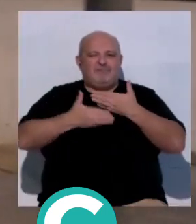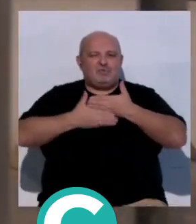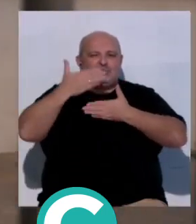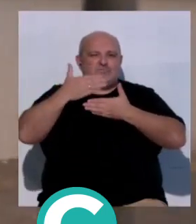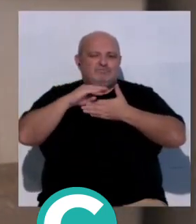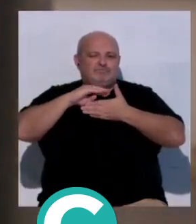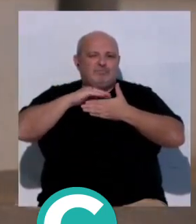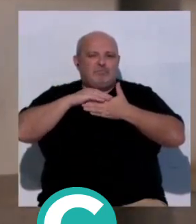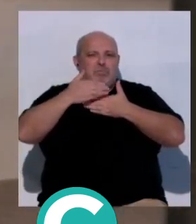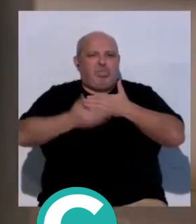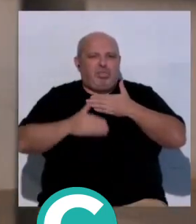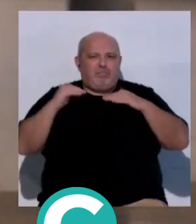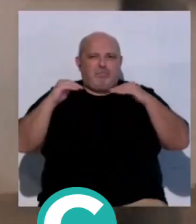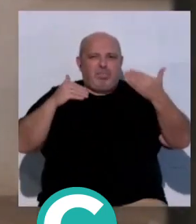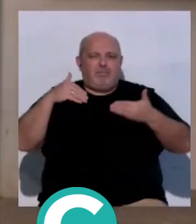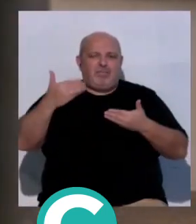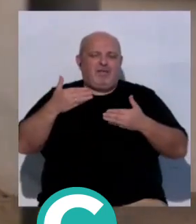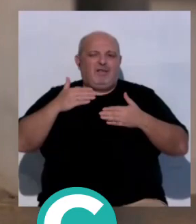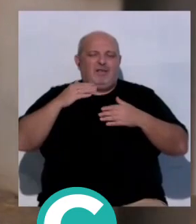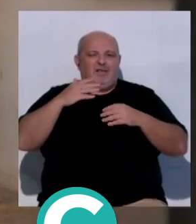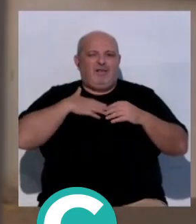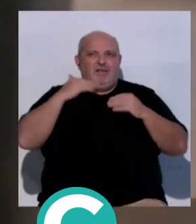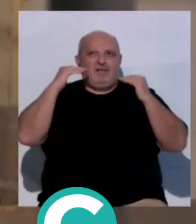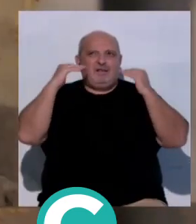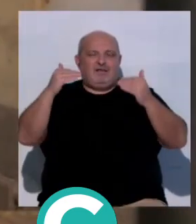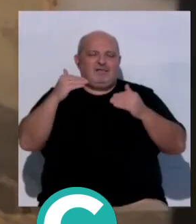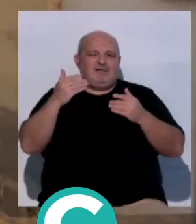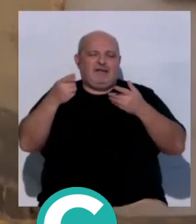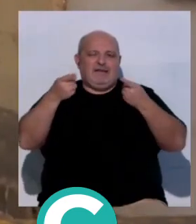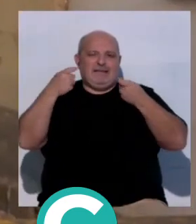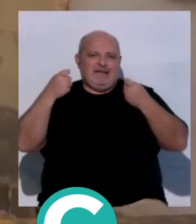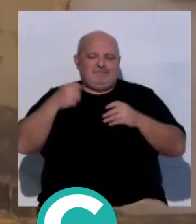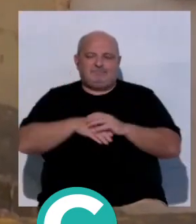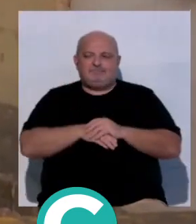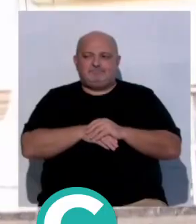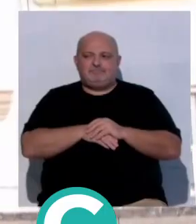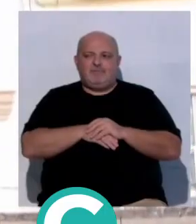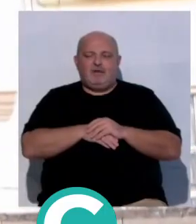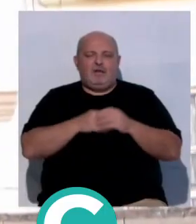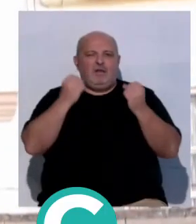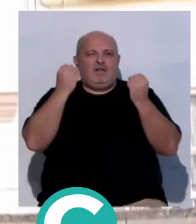en riesgo de desprendimiento en cornisas friso y capiteles también se están colocando redes de